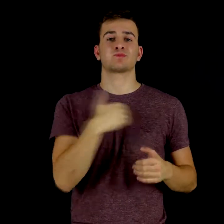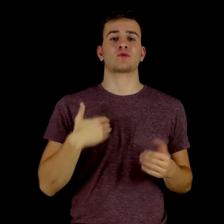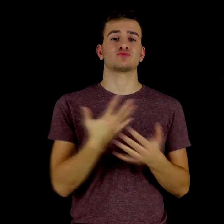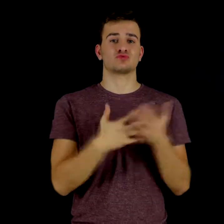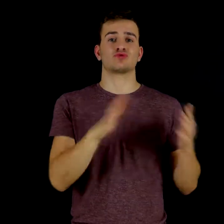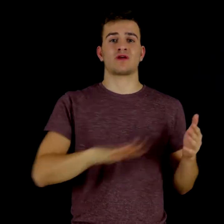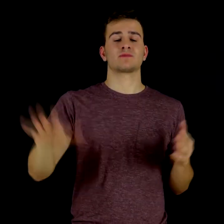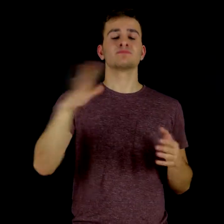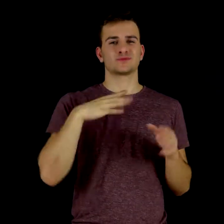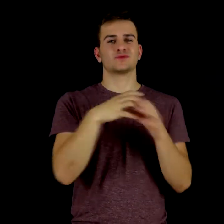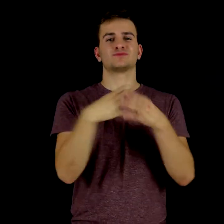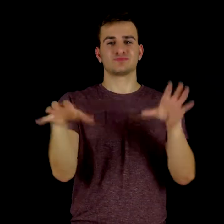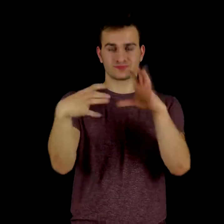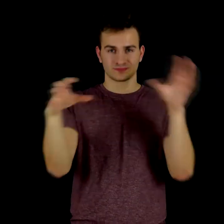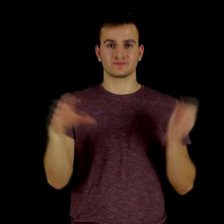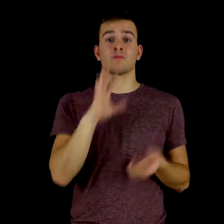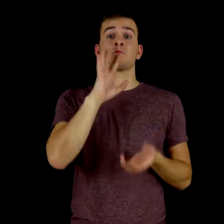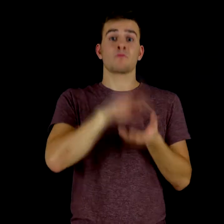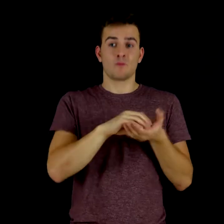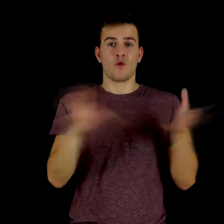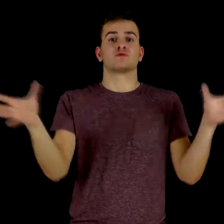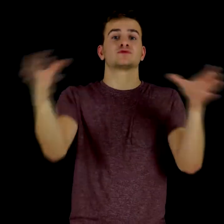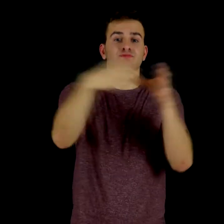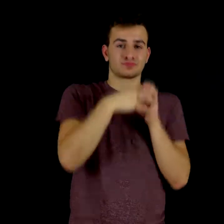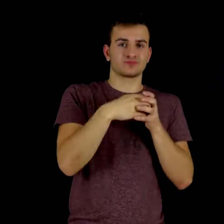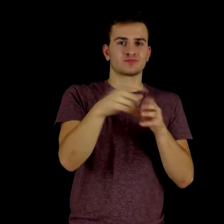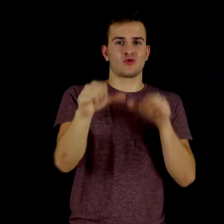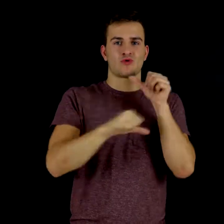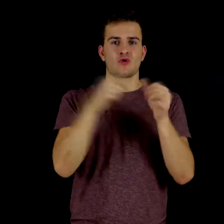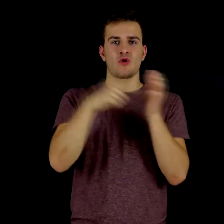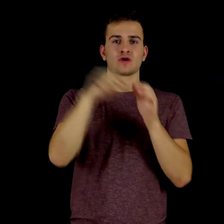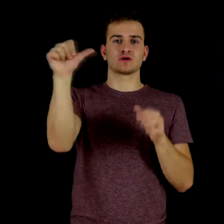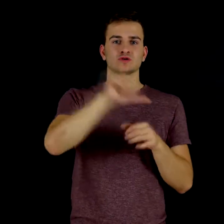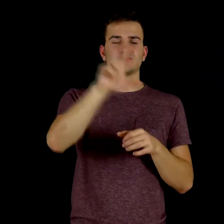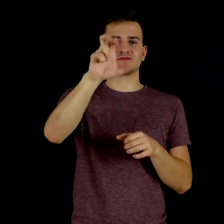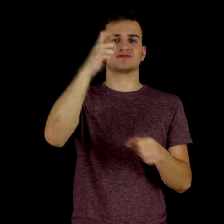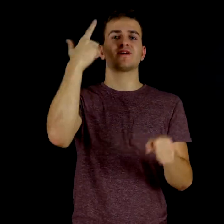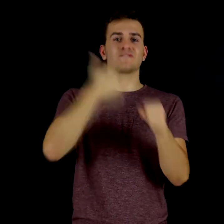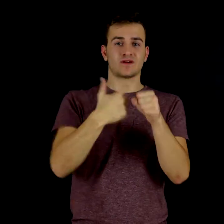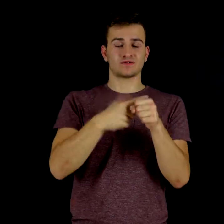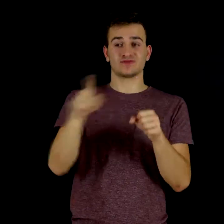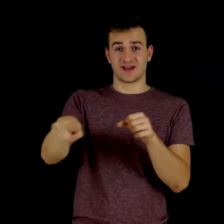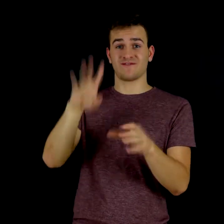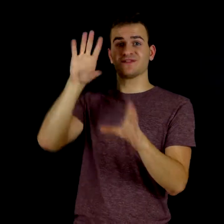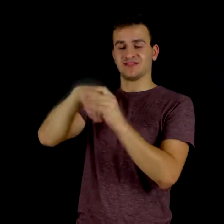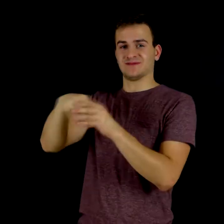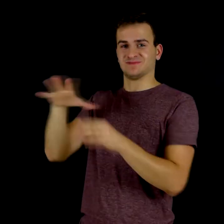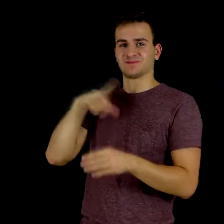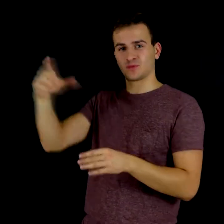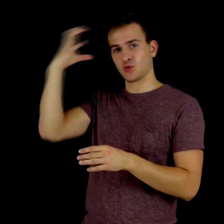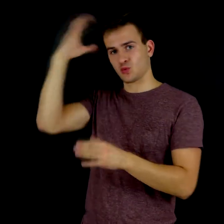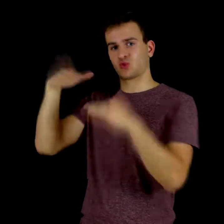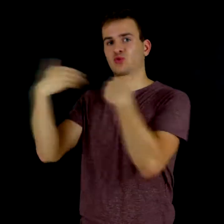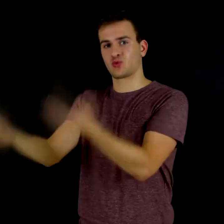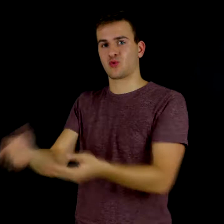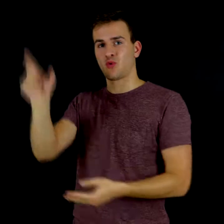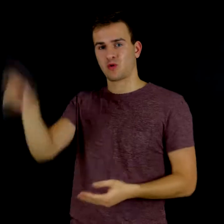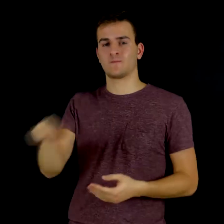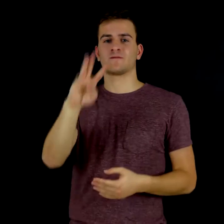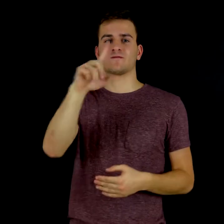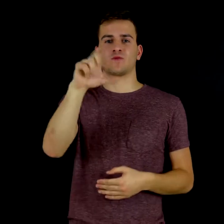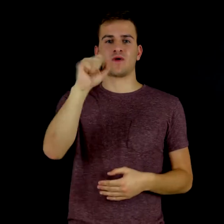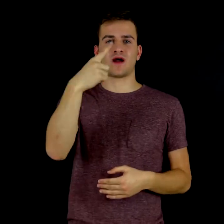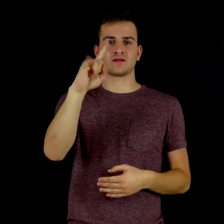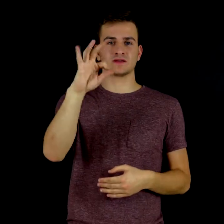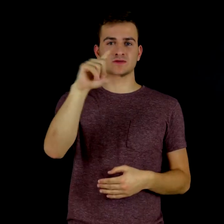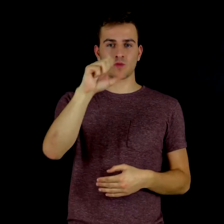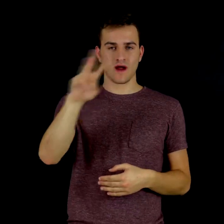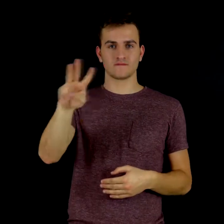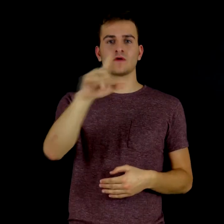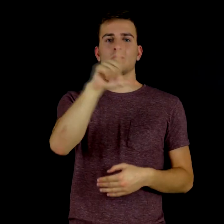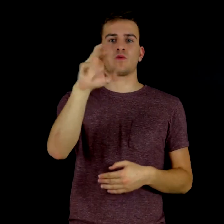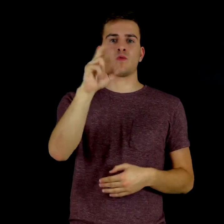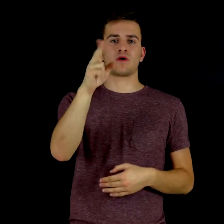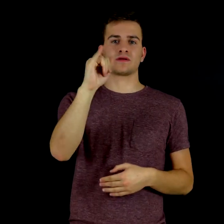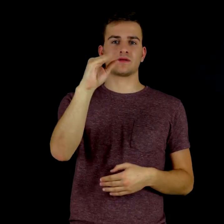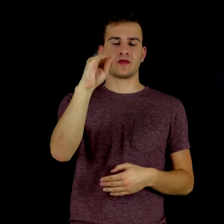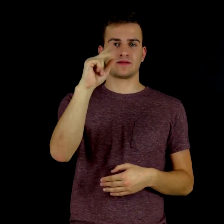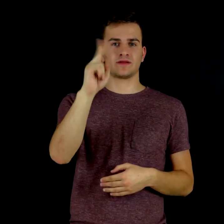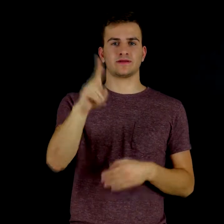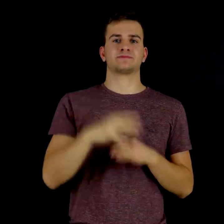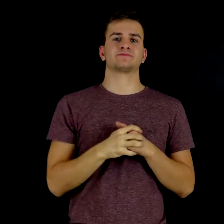Oficjalną datą ponownego zjednoczenia ziem polskich jest rok 1320, czyli koronacja Władysława Łokietka na króla Polski.